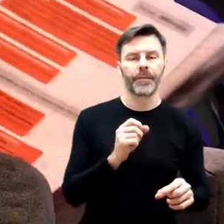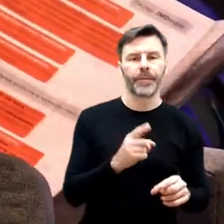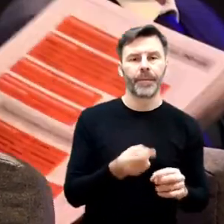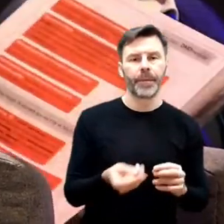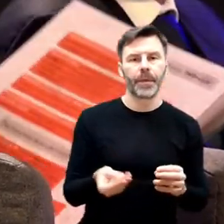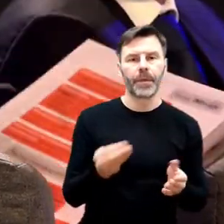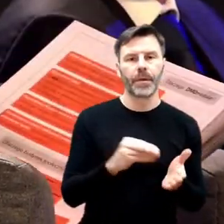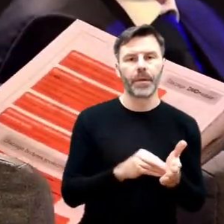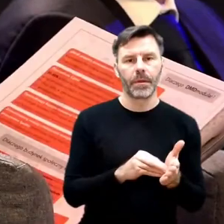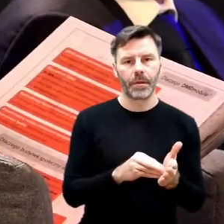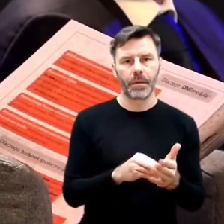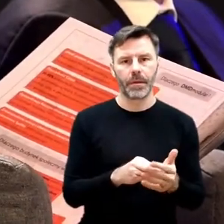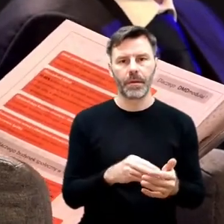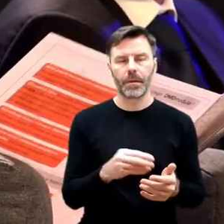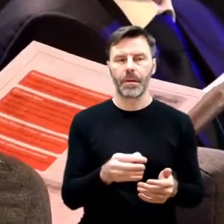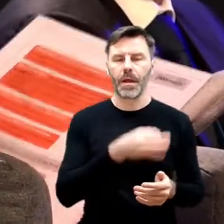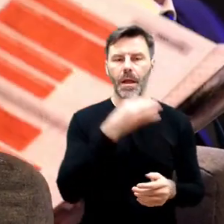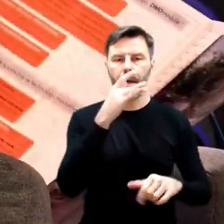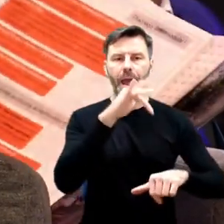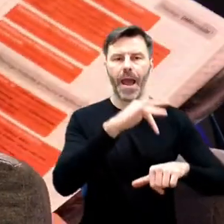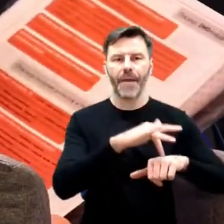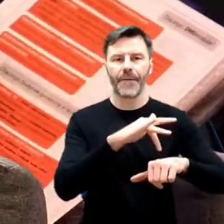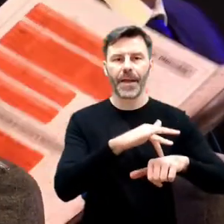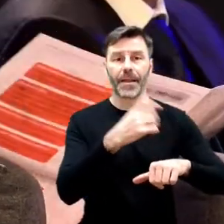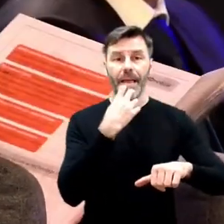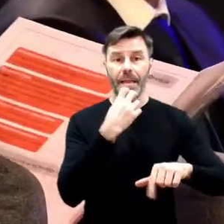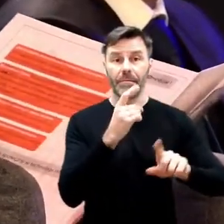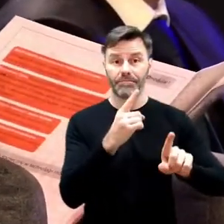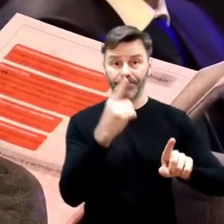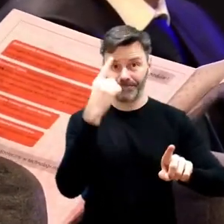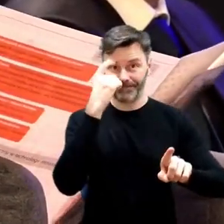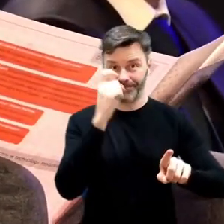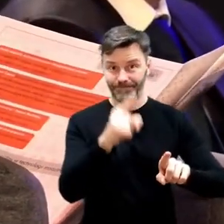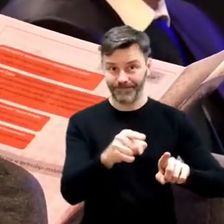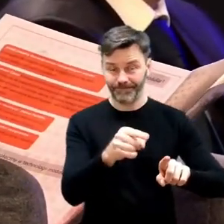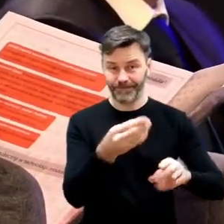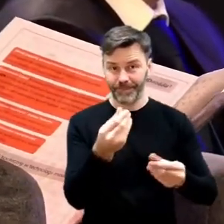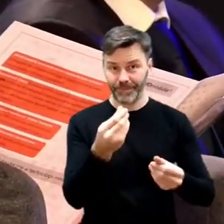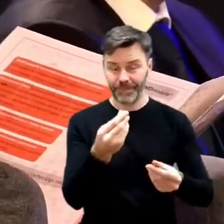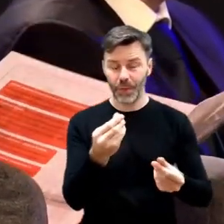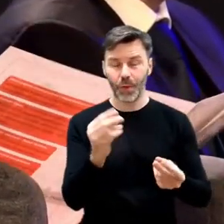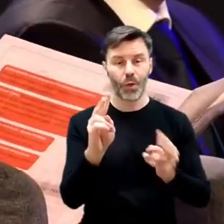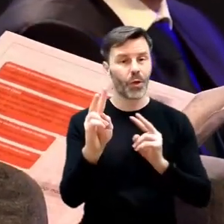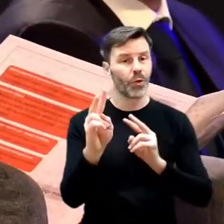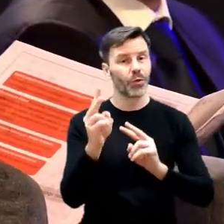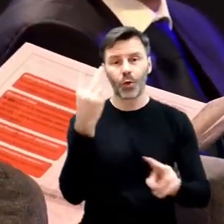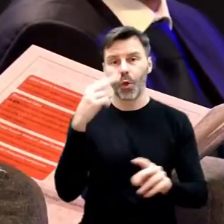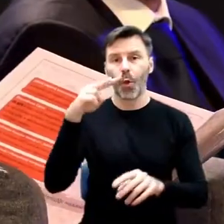efektywny energetycznie, tak, bo pamiętajmy, że to jest budynek finansowany z środków unijnych w ramach działalności badawczo-rozwojowej,